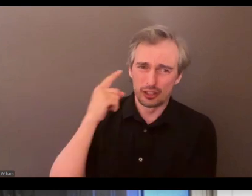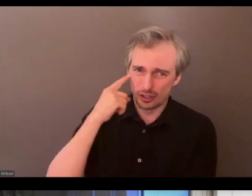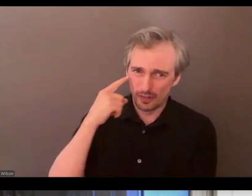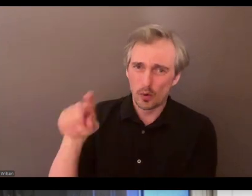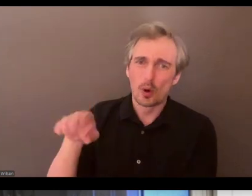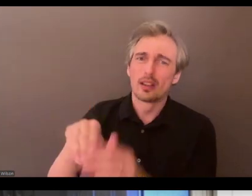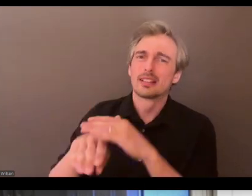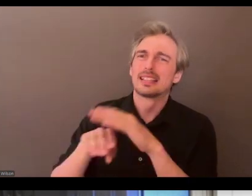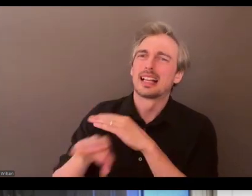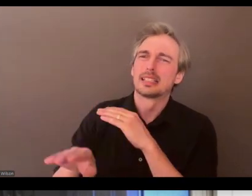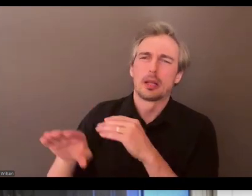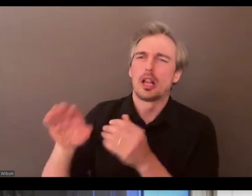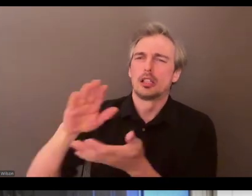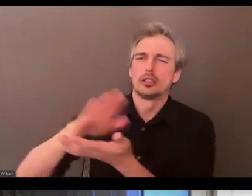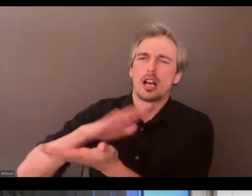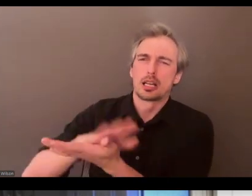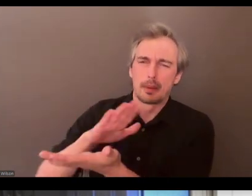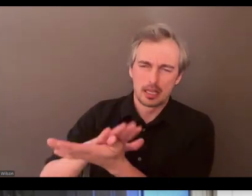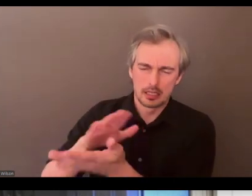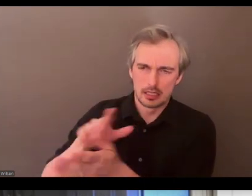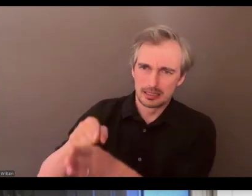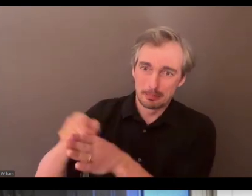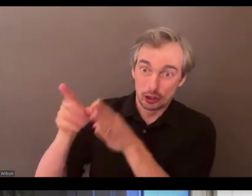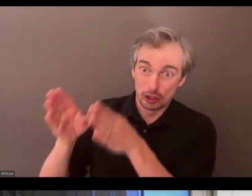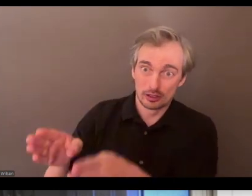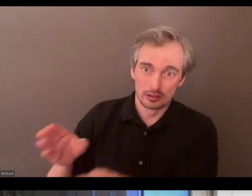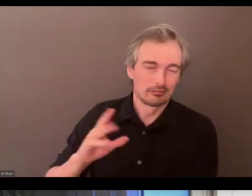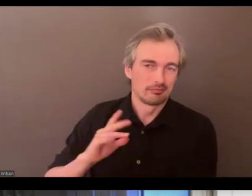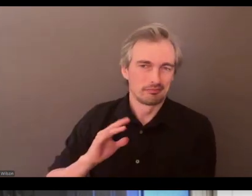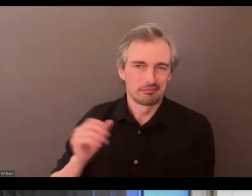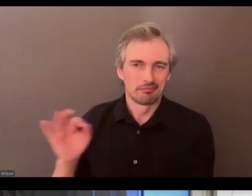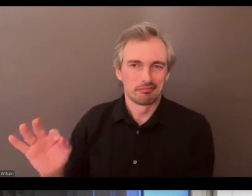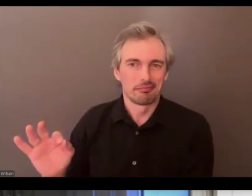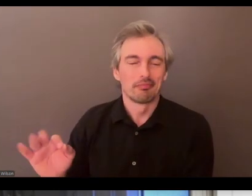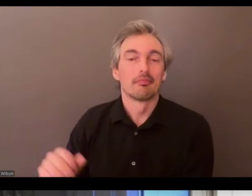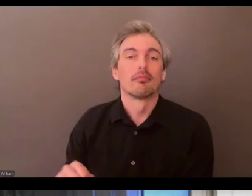こちらは良い円グラフとあまり良くない円グラフの例です。